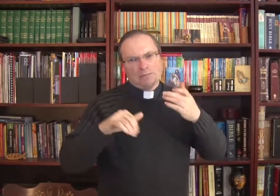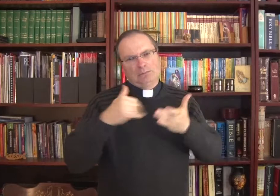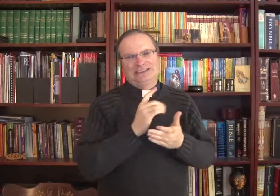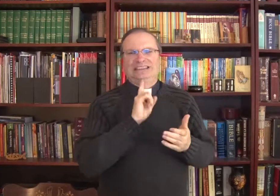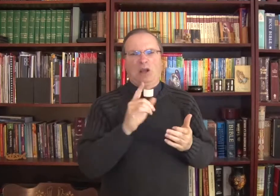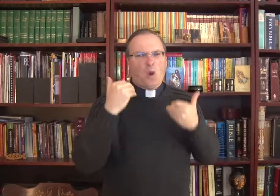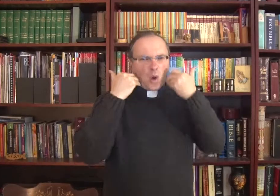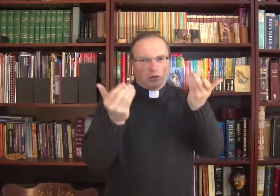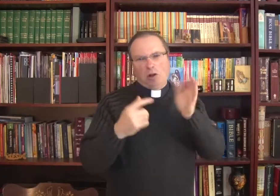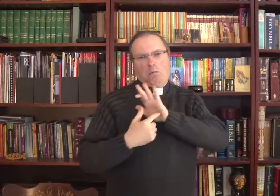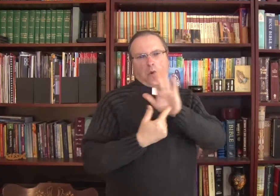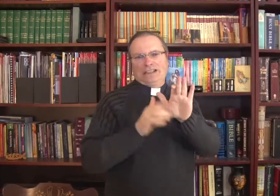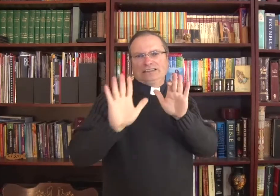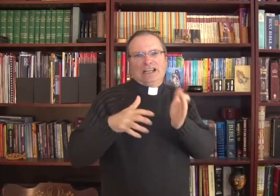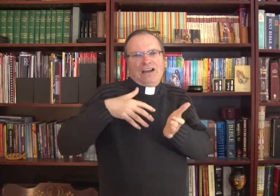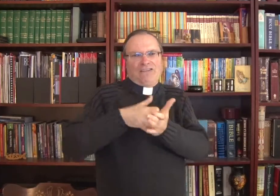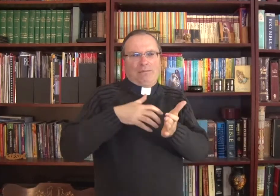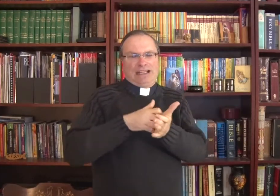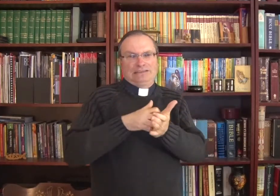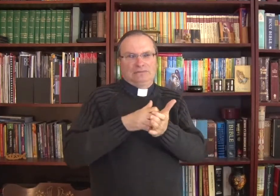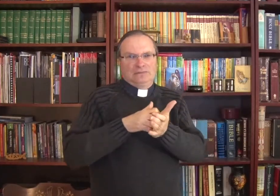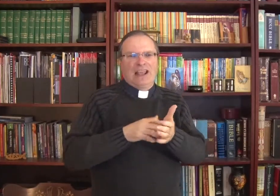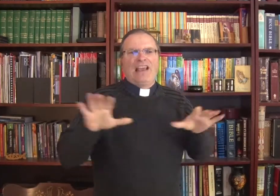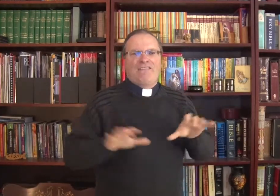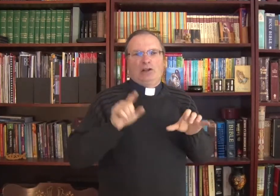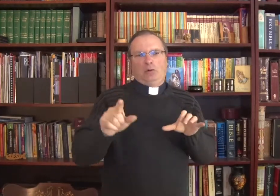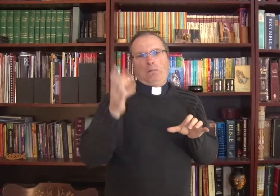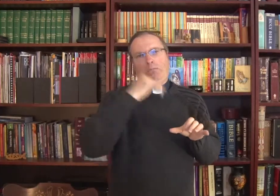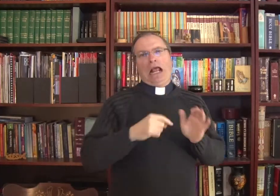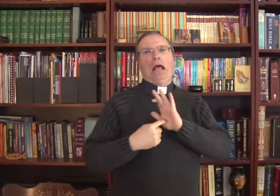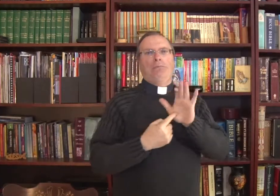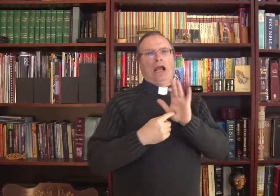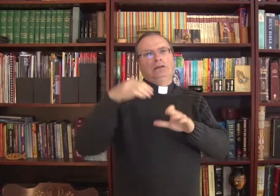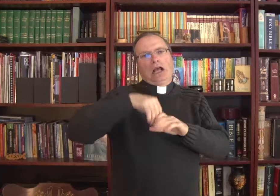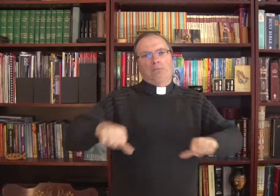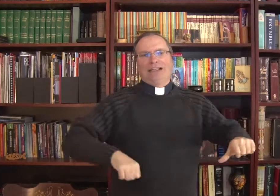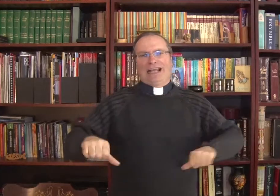car c’est honteux de montrer sa faiblesse. Fais-toi une belle apparence en prétendant